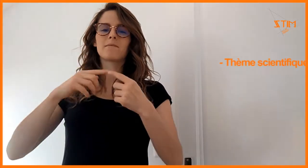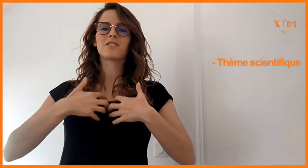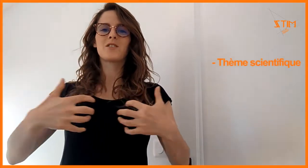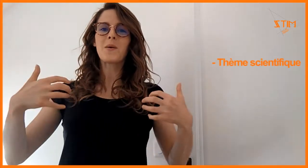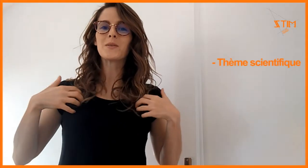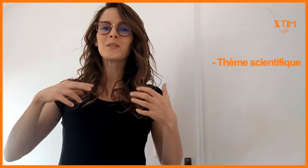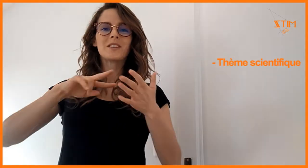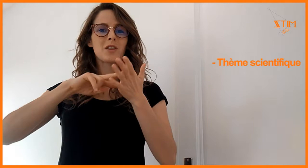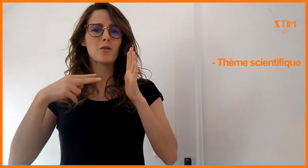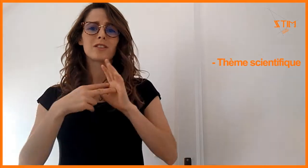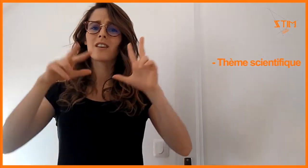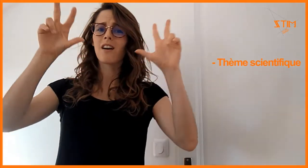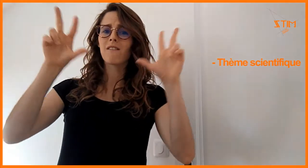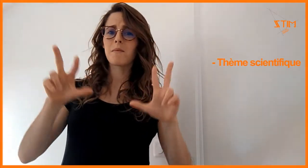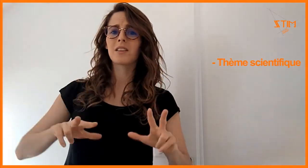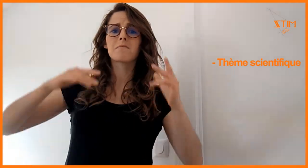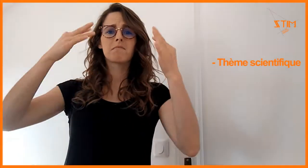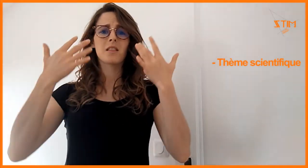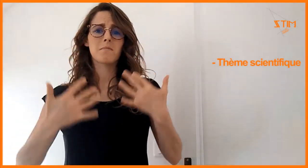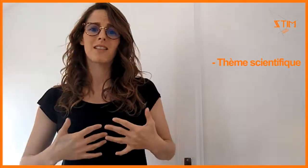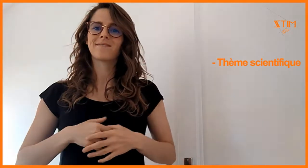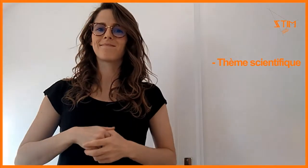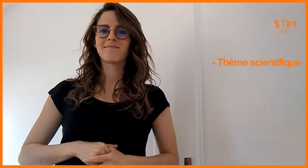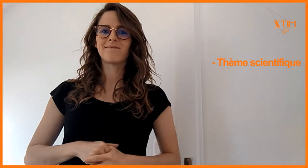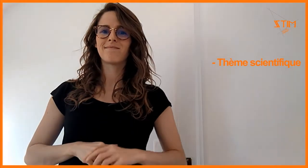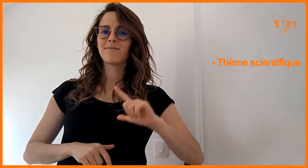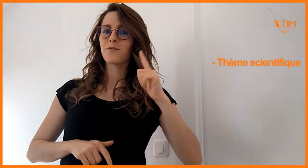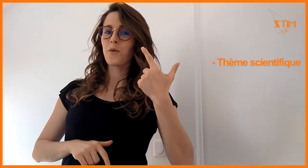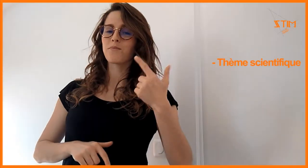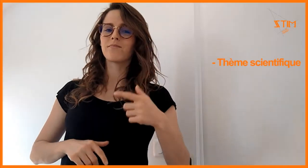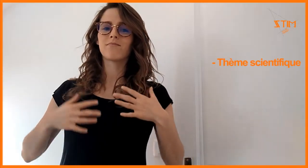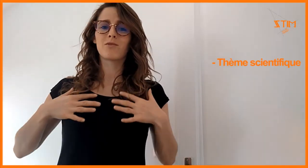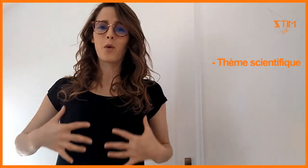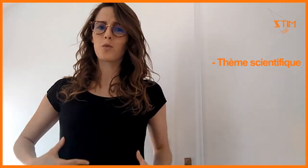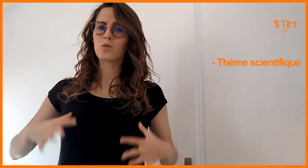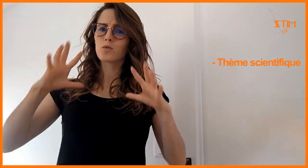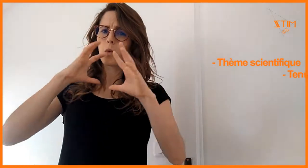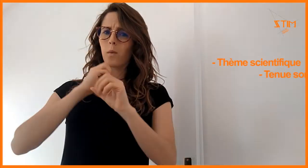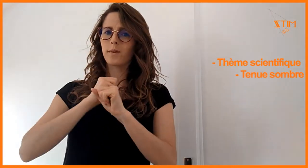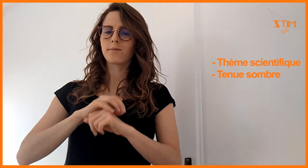sciences, technologies, informatique et mathématiques. 2. Tenue sombre